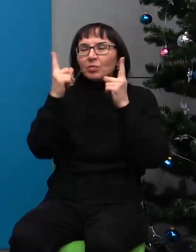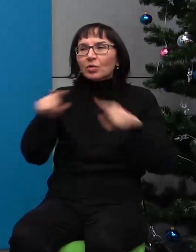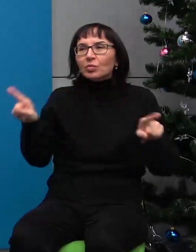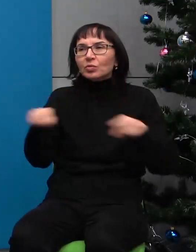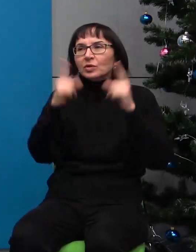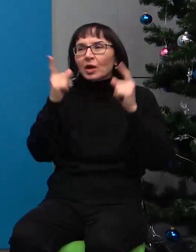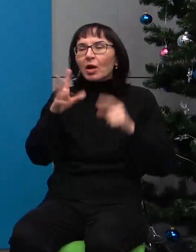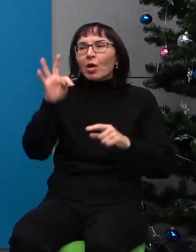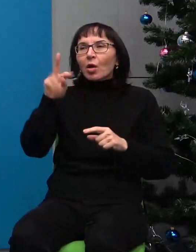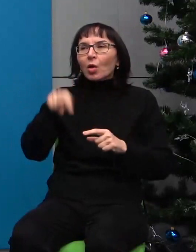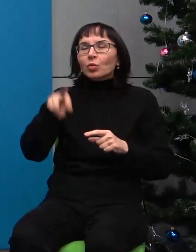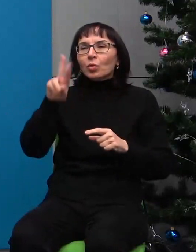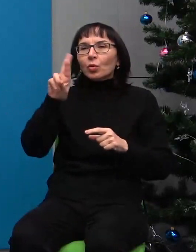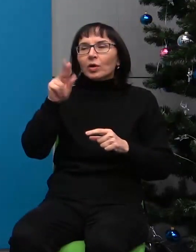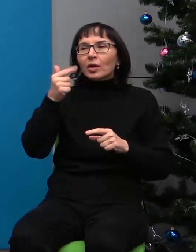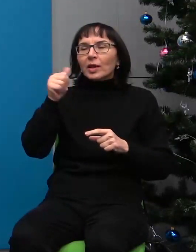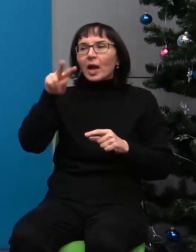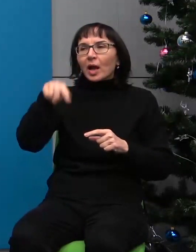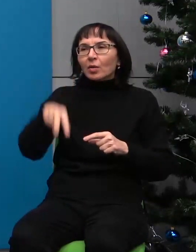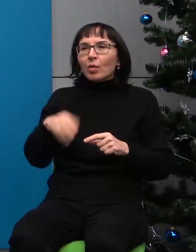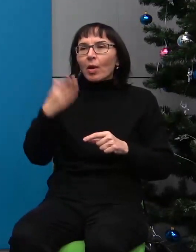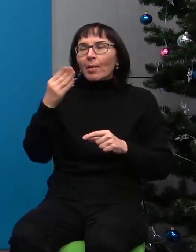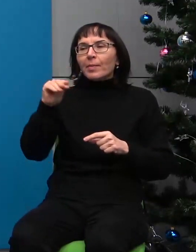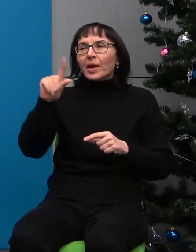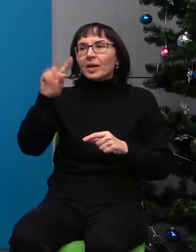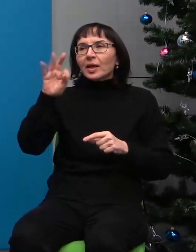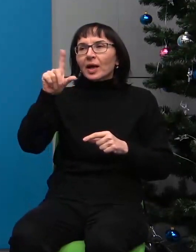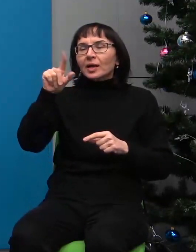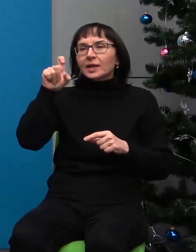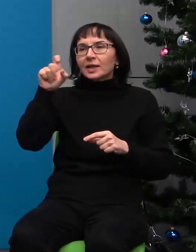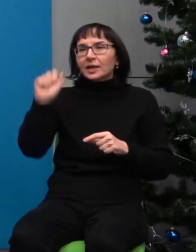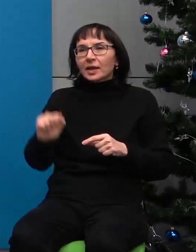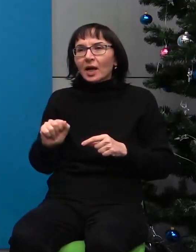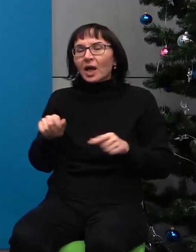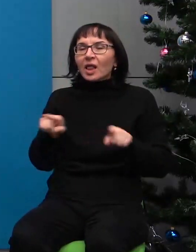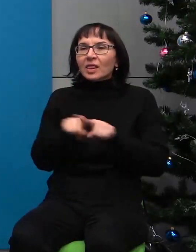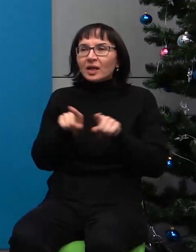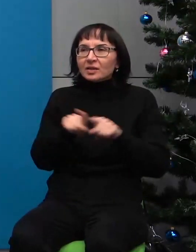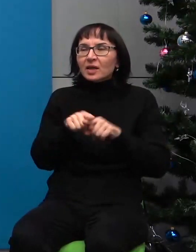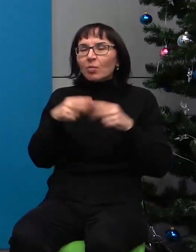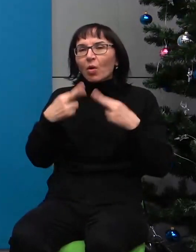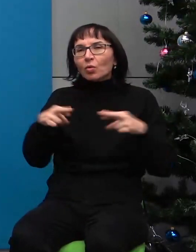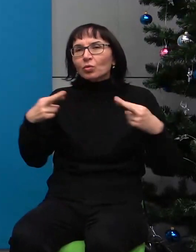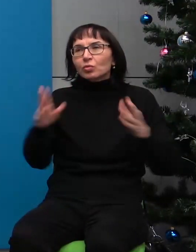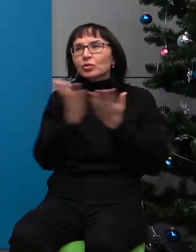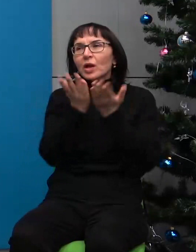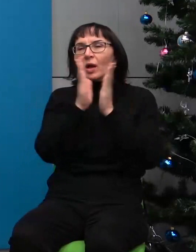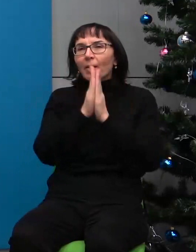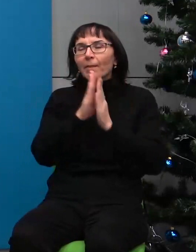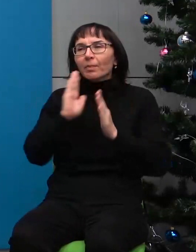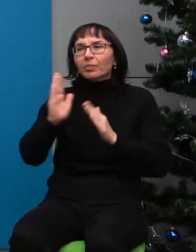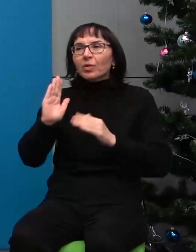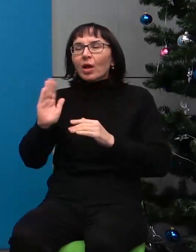Wszystko jest przecież fajne. Więc tak samo z literaturą. Ja bardzo lubiłem na przykład Sherlocka Holmesa i Filippa Marlowe.